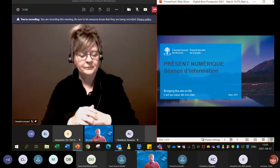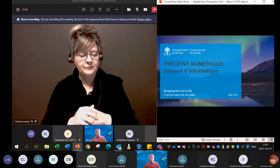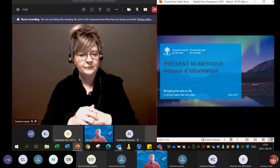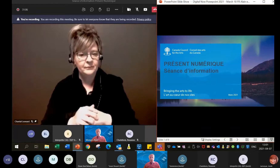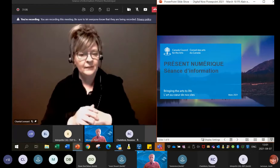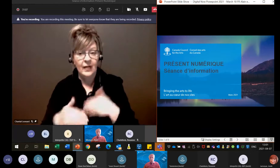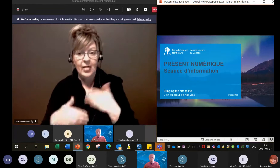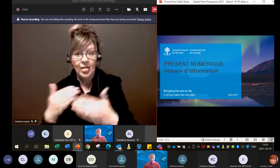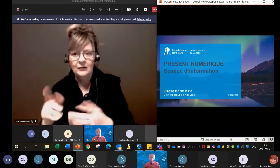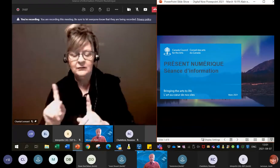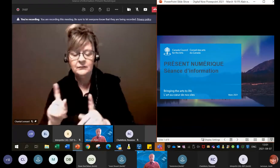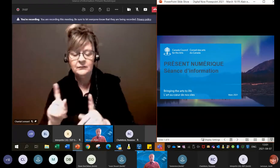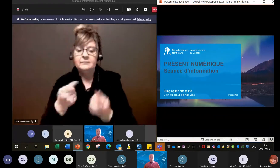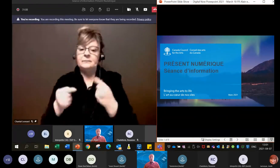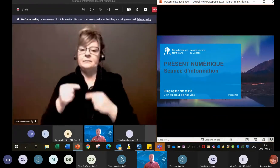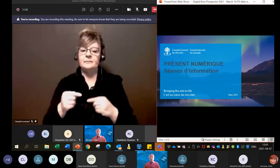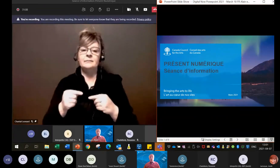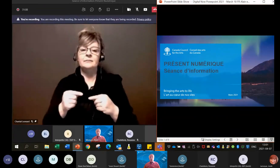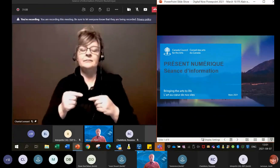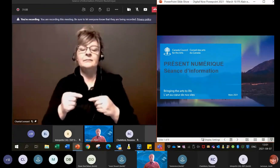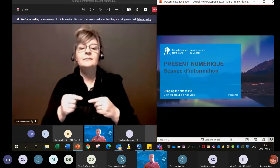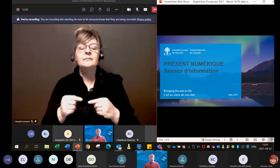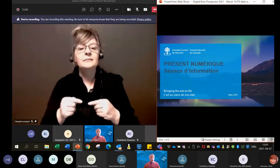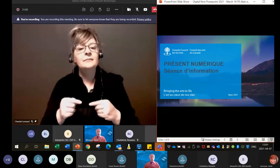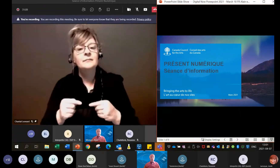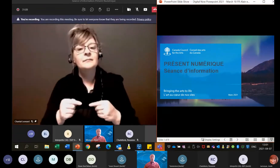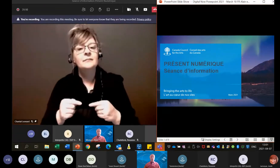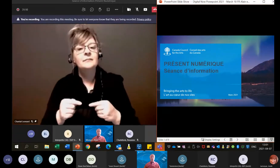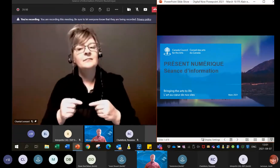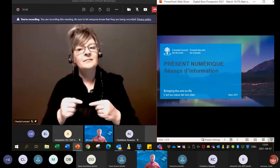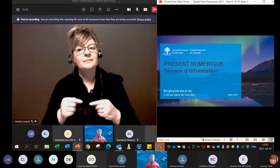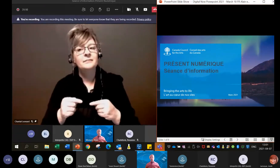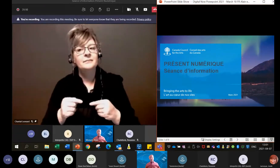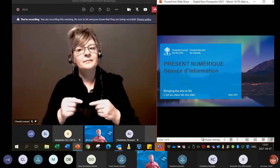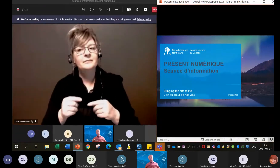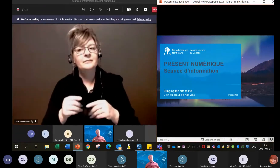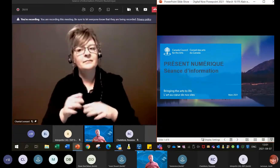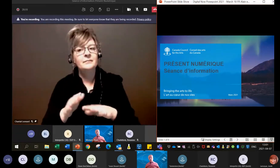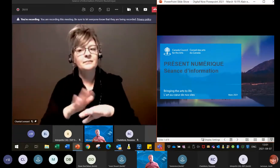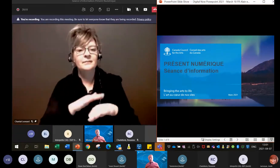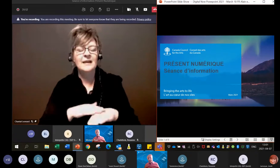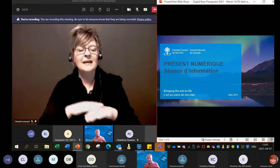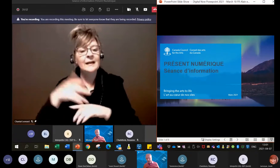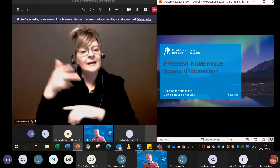Premièrement, je demande de fermer vos